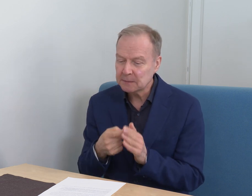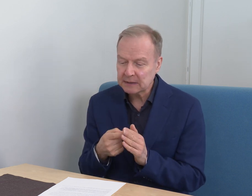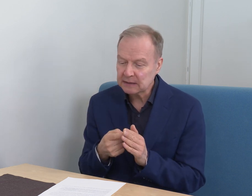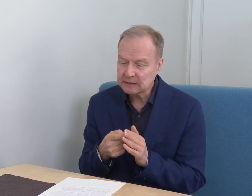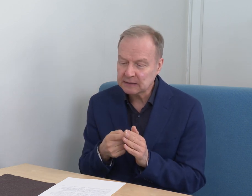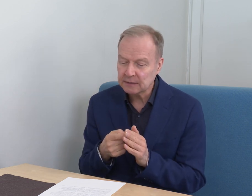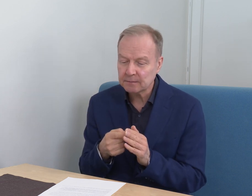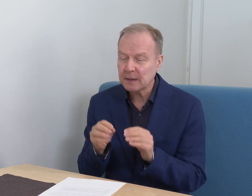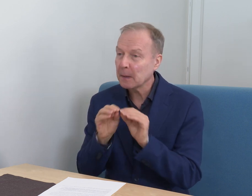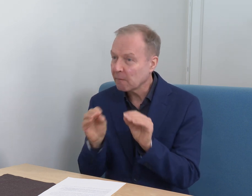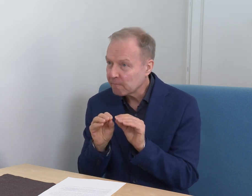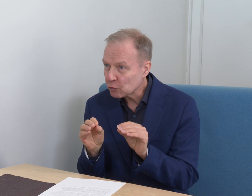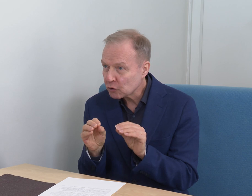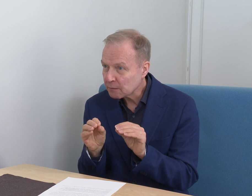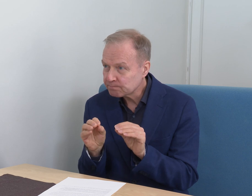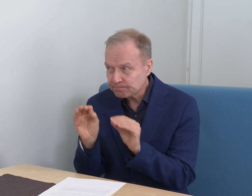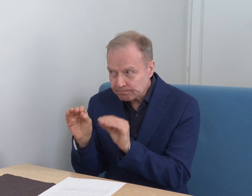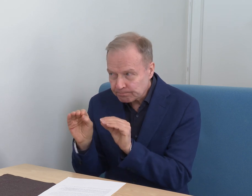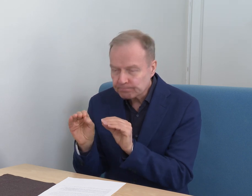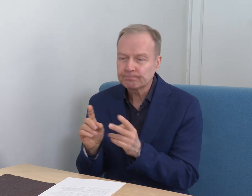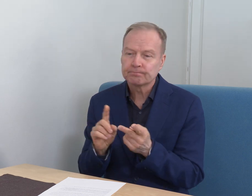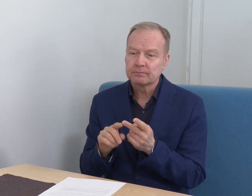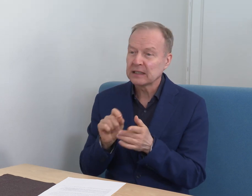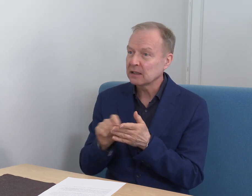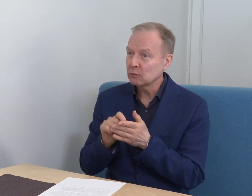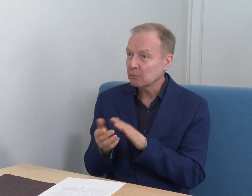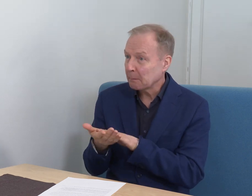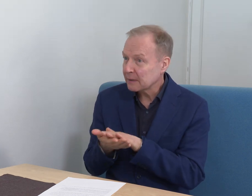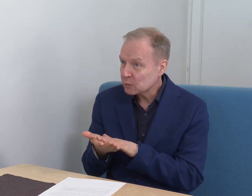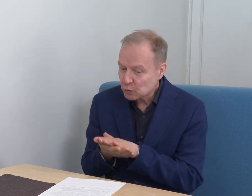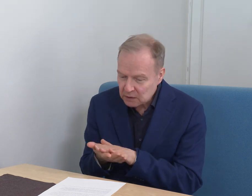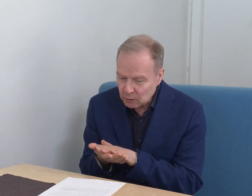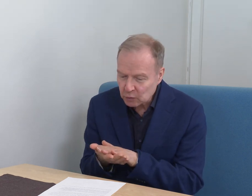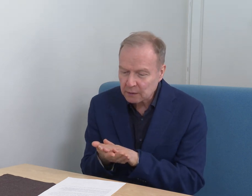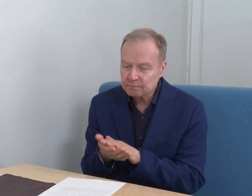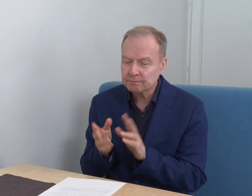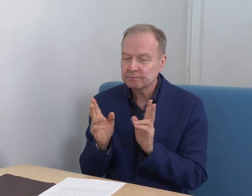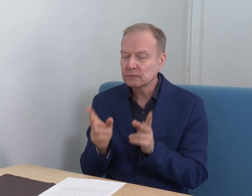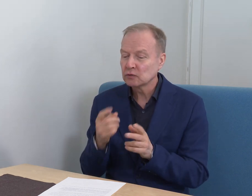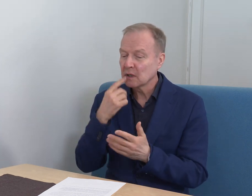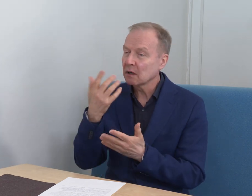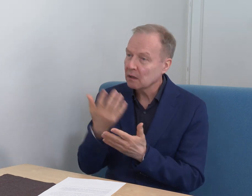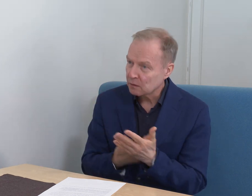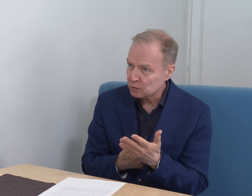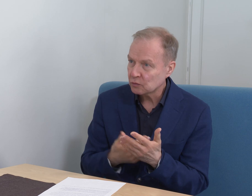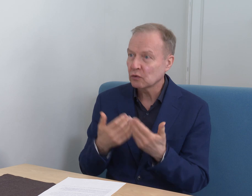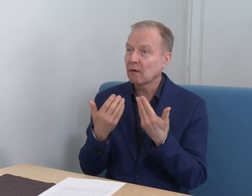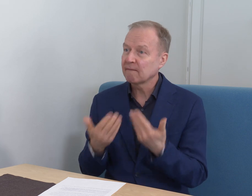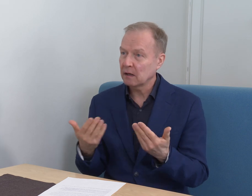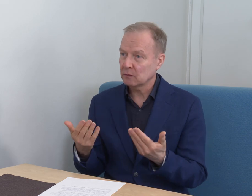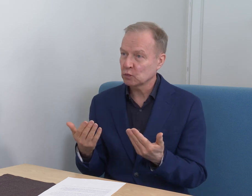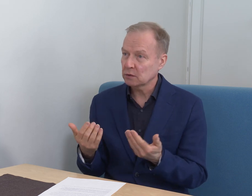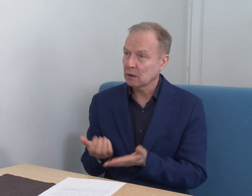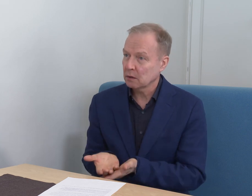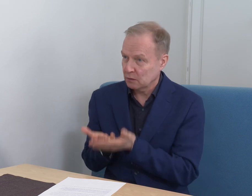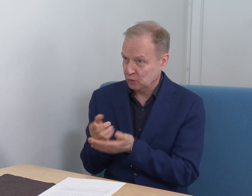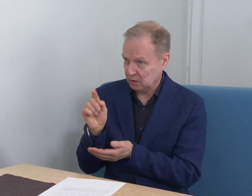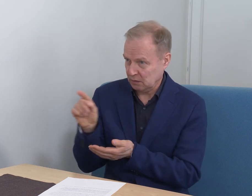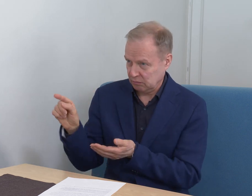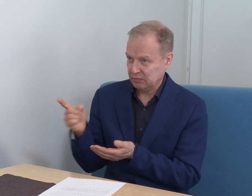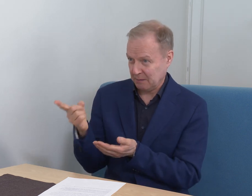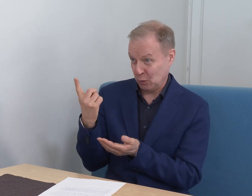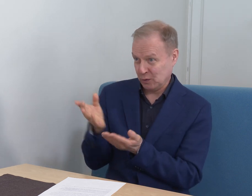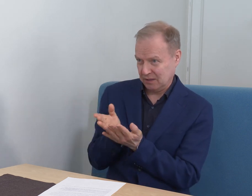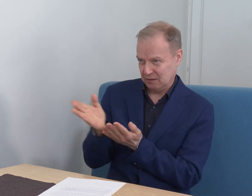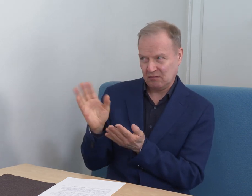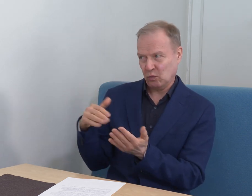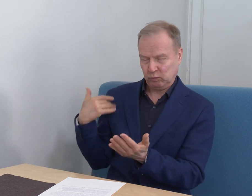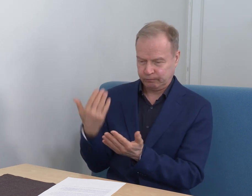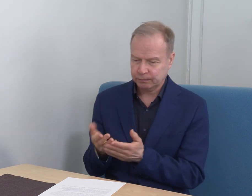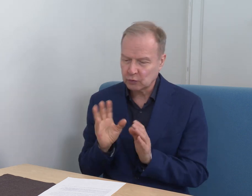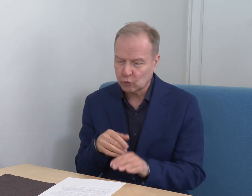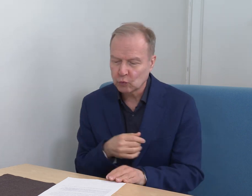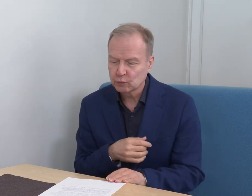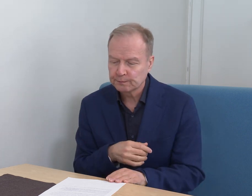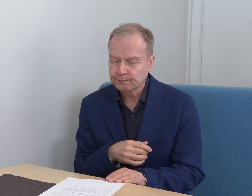esimerkiksi neuvonnalla, kirjottamalla perusteluja, lausuntoja ja valituksia.